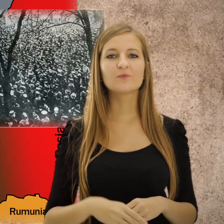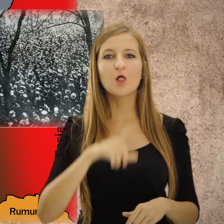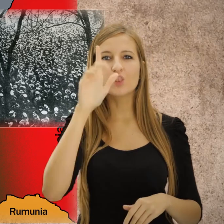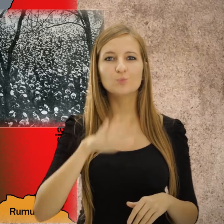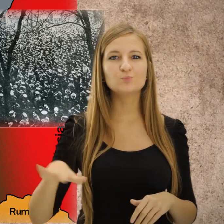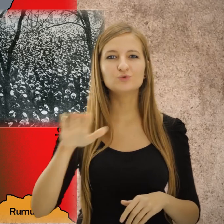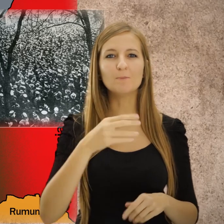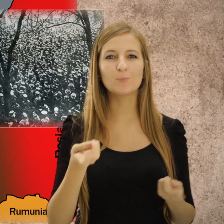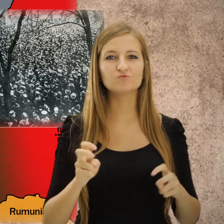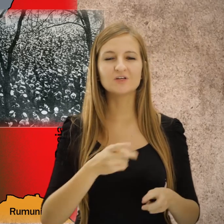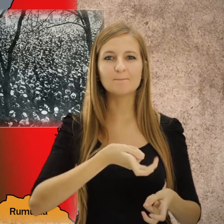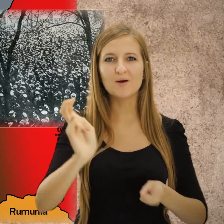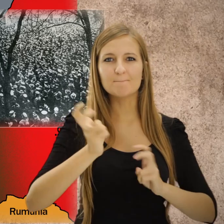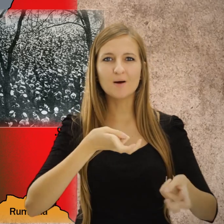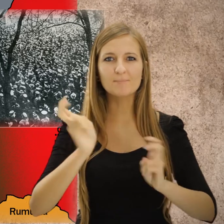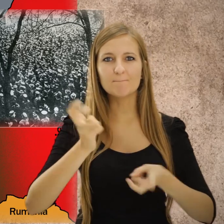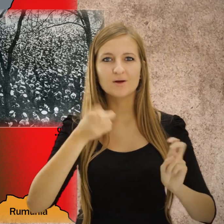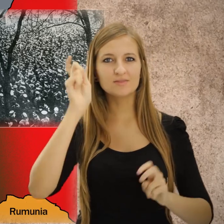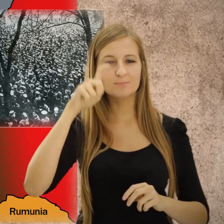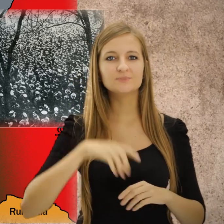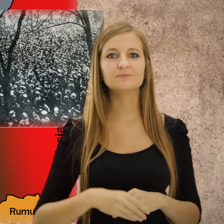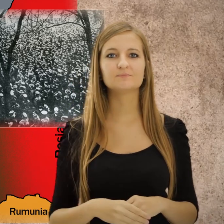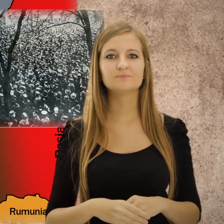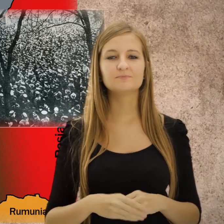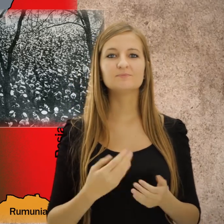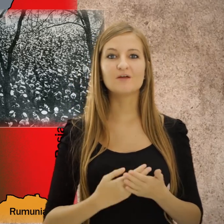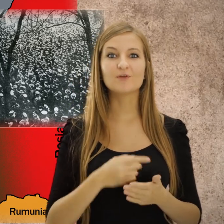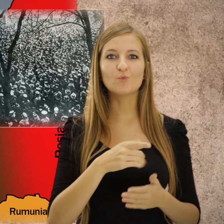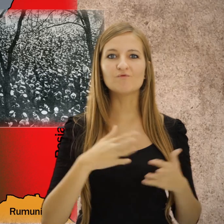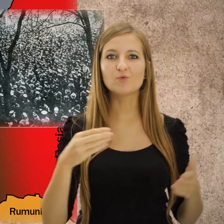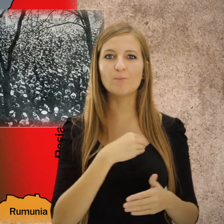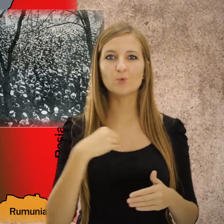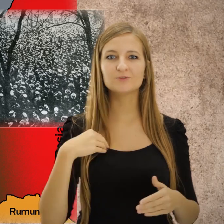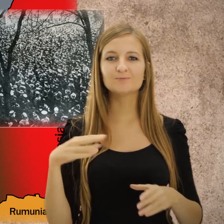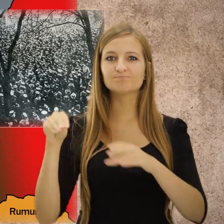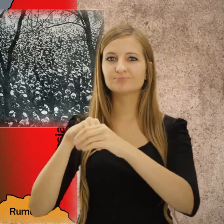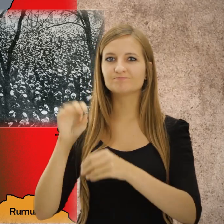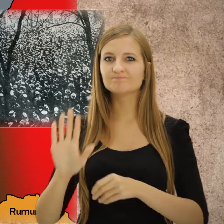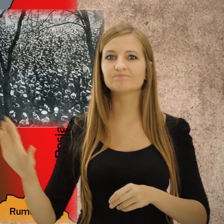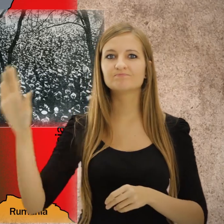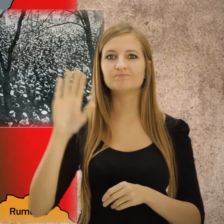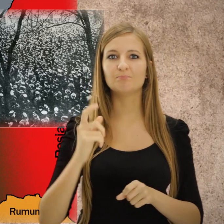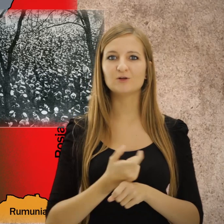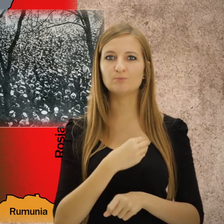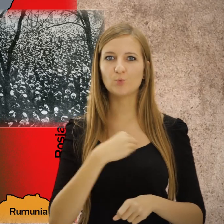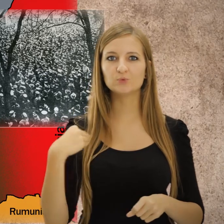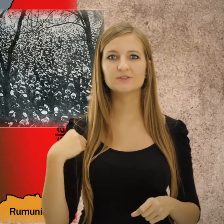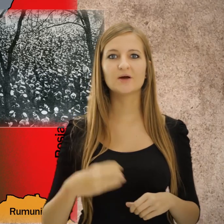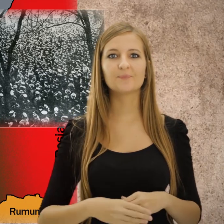Powstańcy wygonili Niemców, a Wielkopolska przyłączyła się do wolnej Polski.